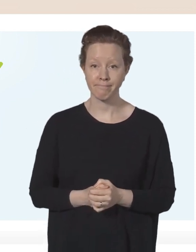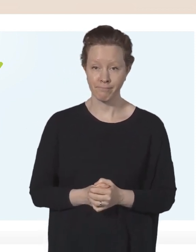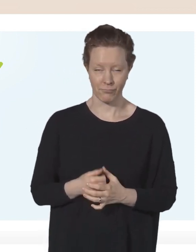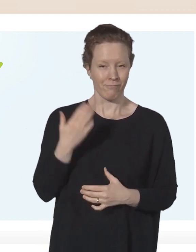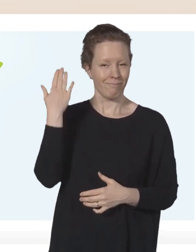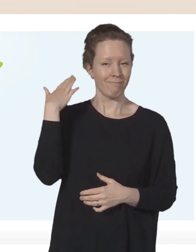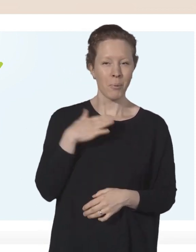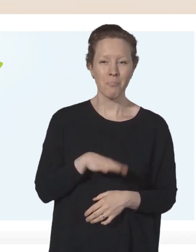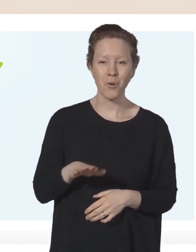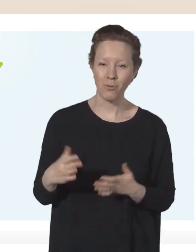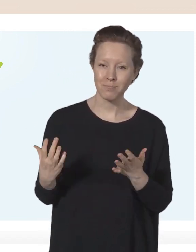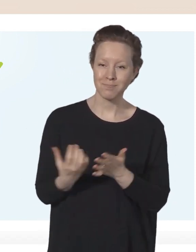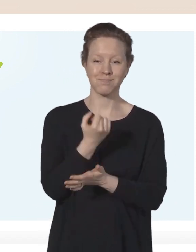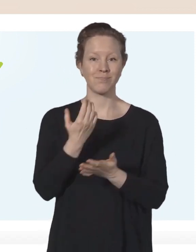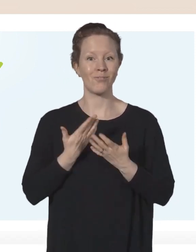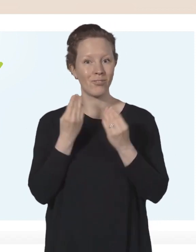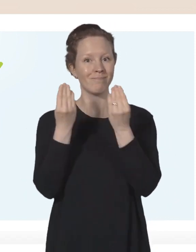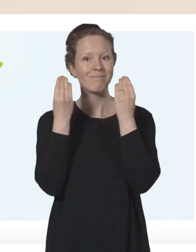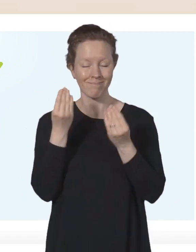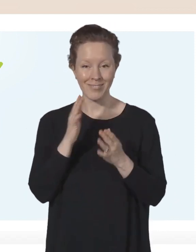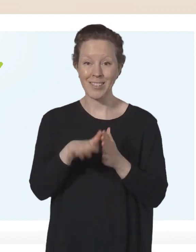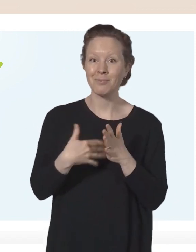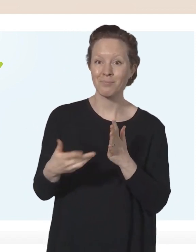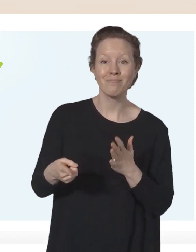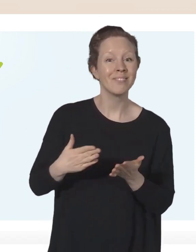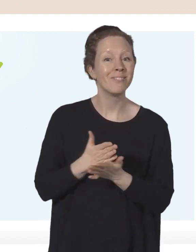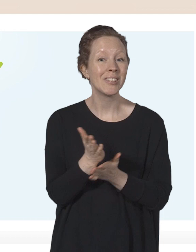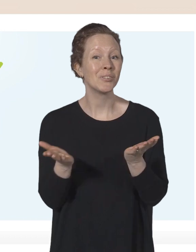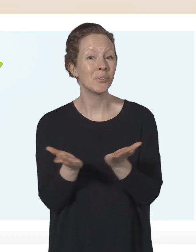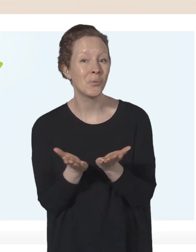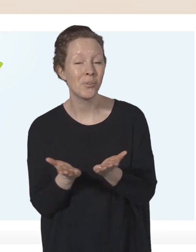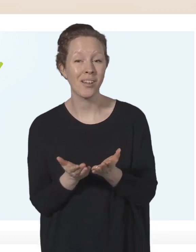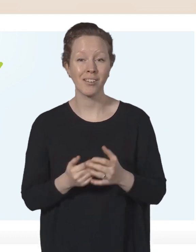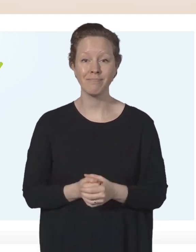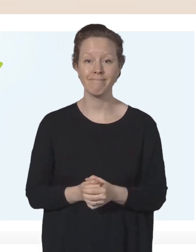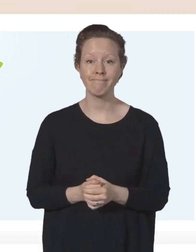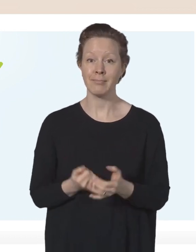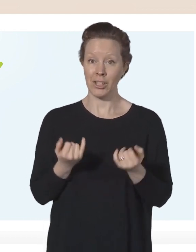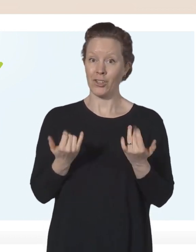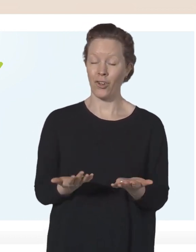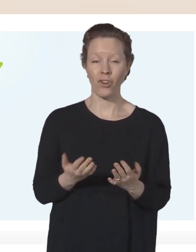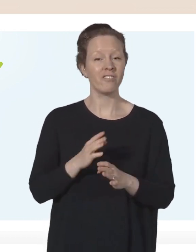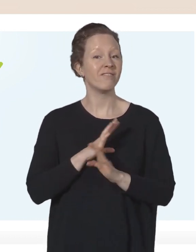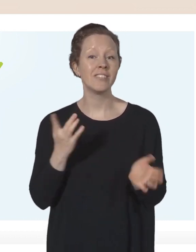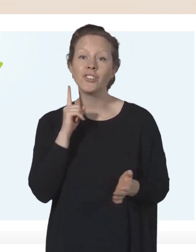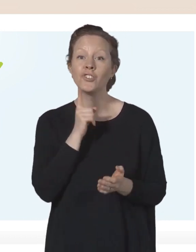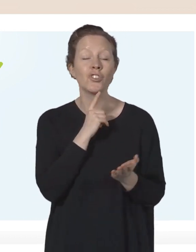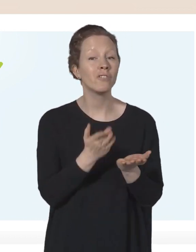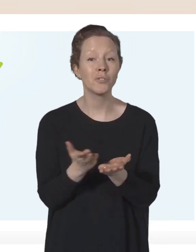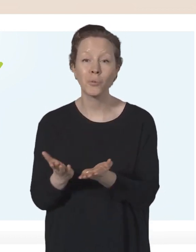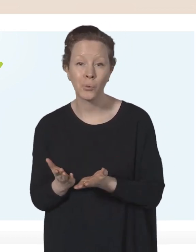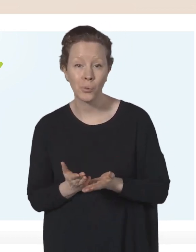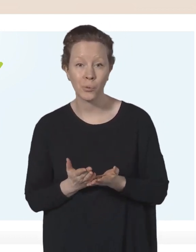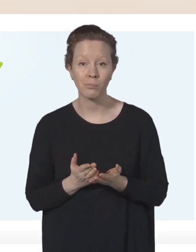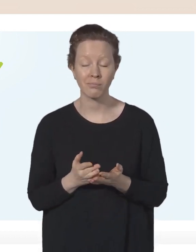Förut lärde sig barnen teckenspråk senast i skolan. Nu finns det inga dövskolor längre.